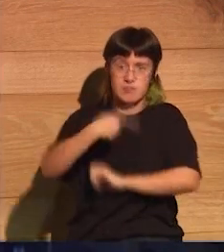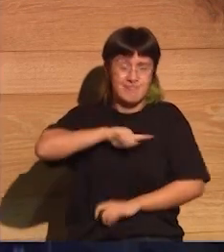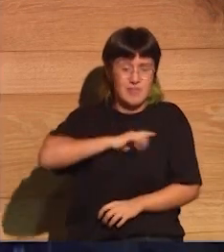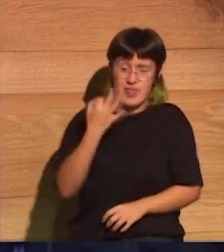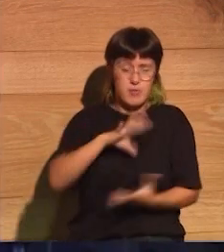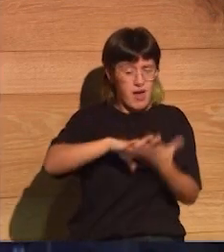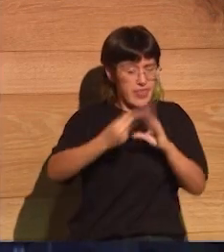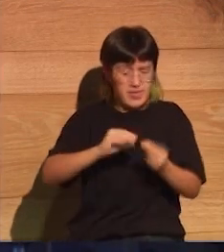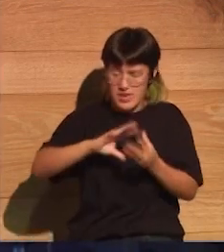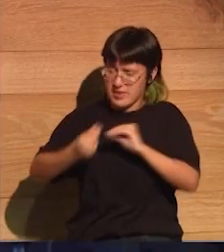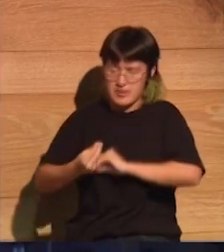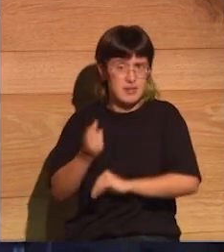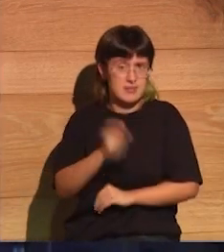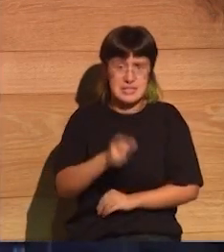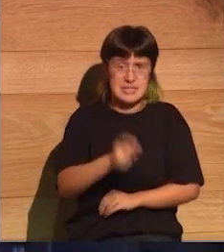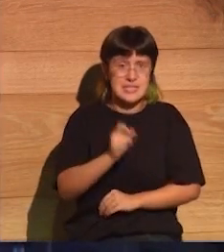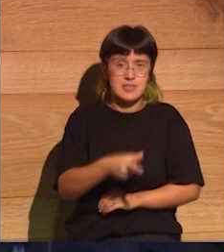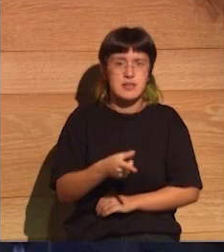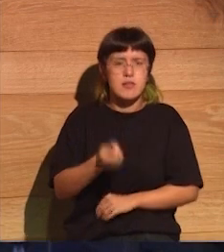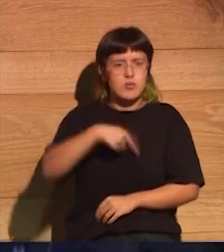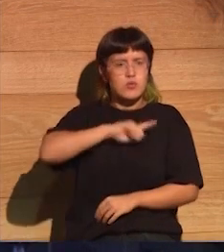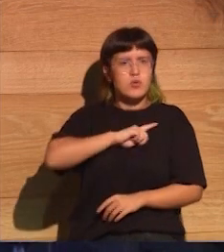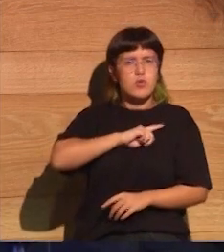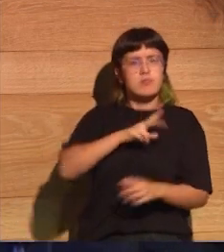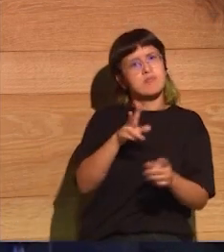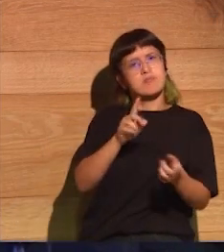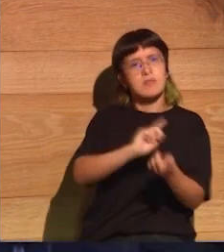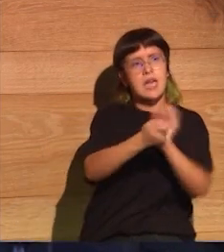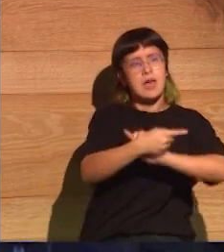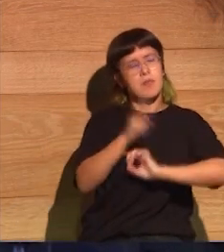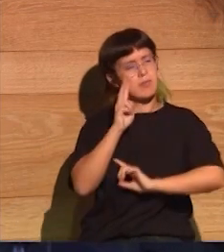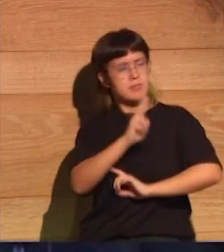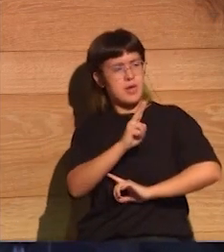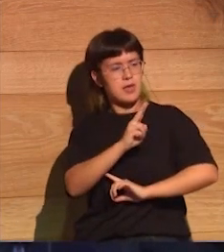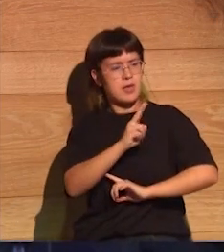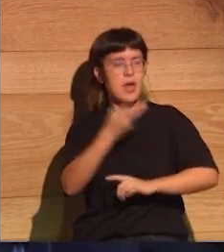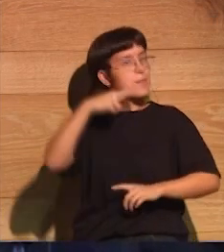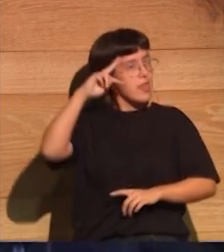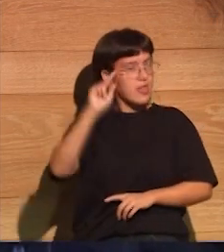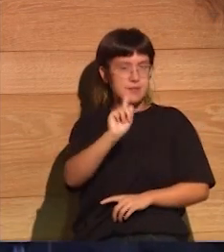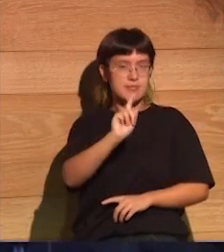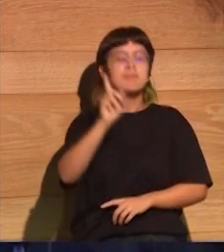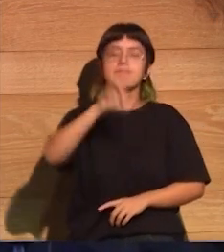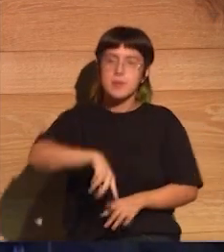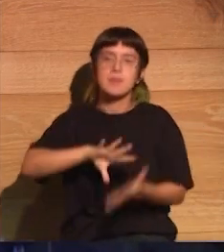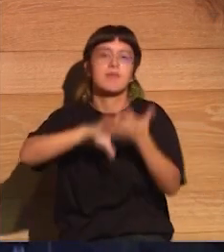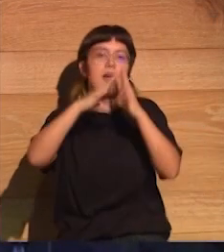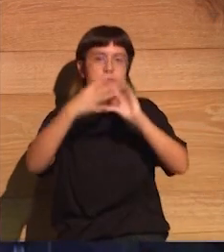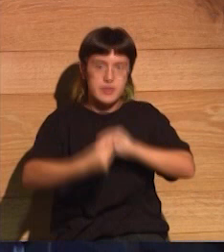y no afrontando los cambios desde la experiencia, sino desde una perspectiva de adaptación y de incorporar